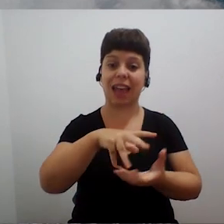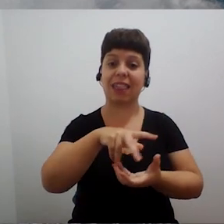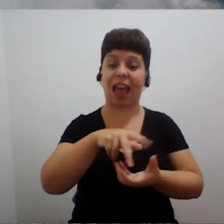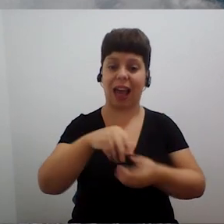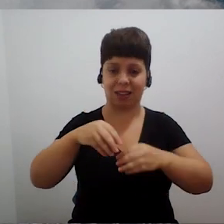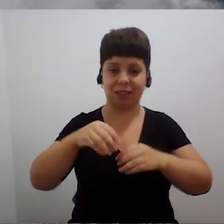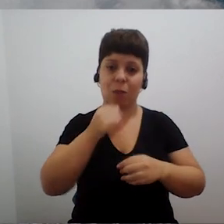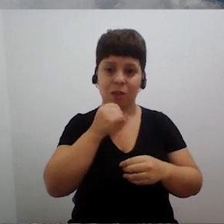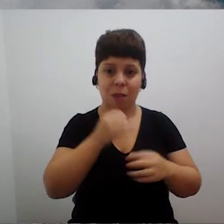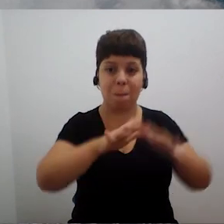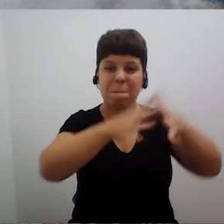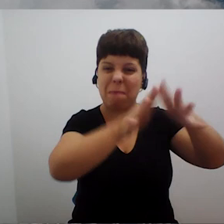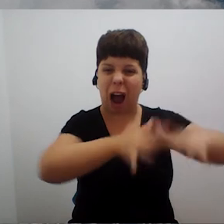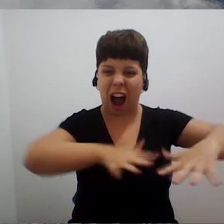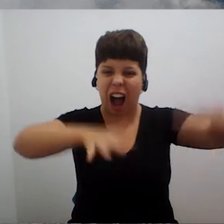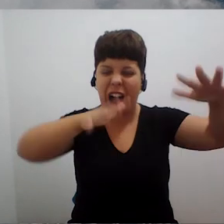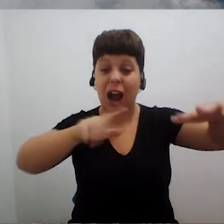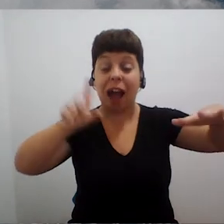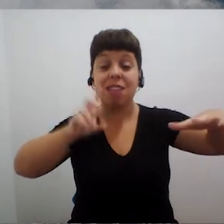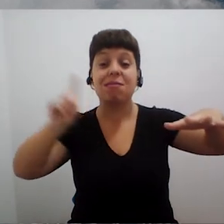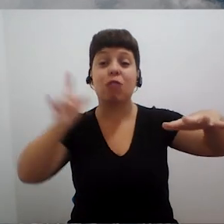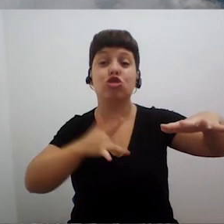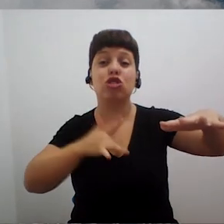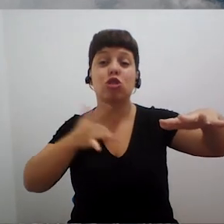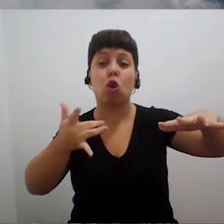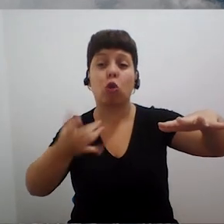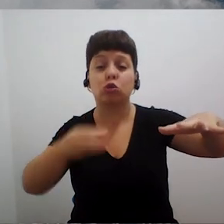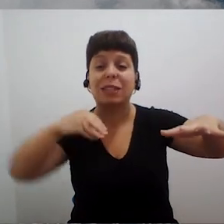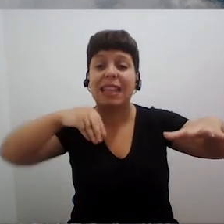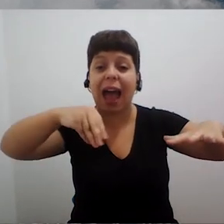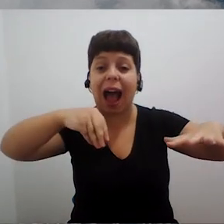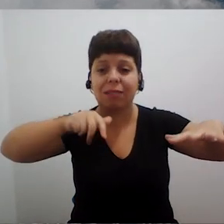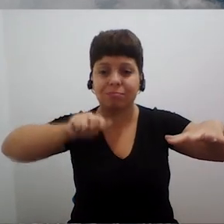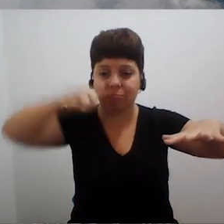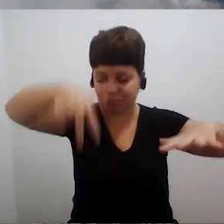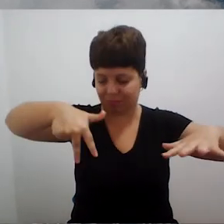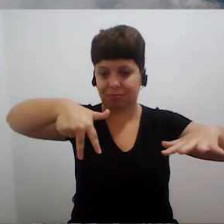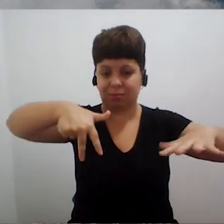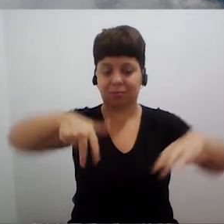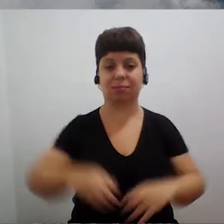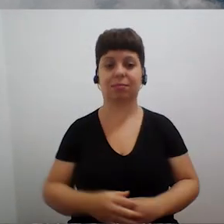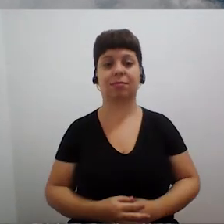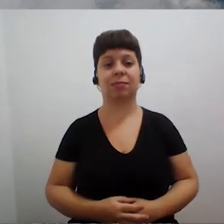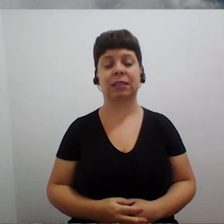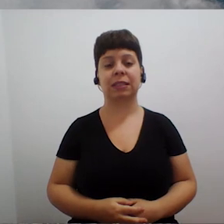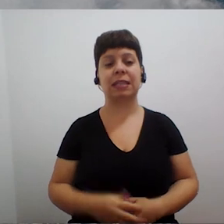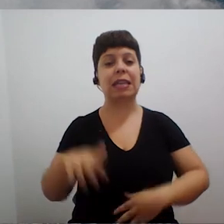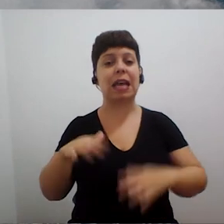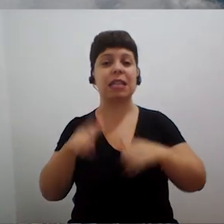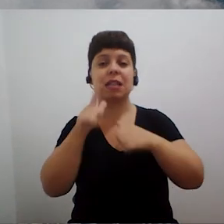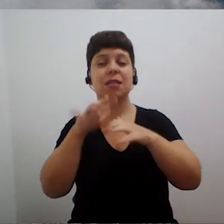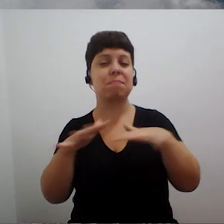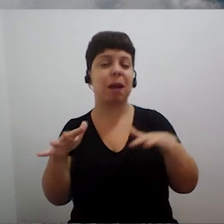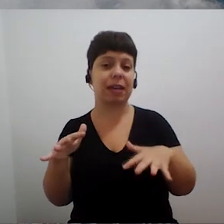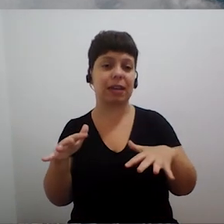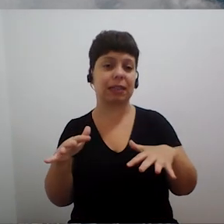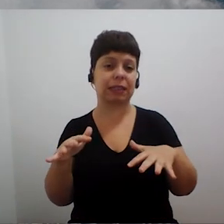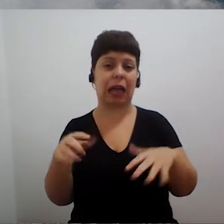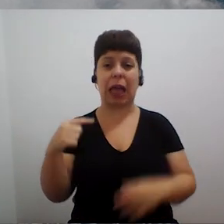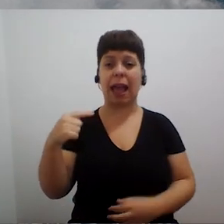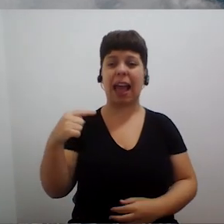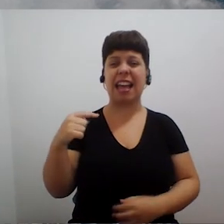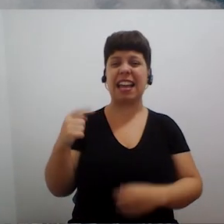e o Mar em é visto um tanto quanto negativamente como o inferno, como um lugar da morte, o lugar do castigo